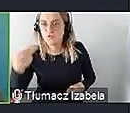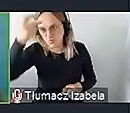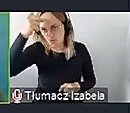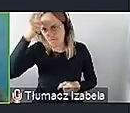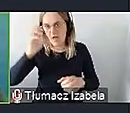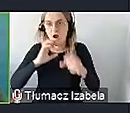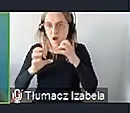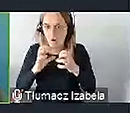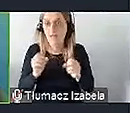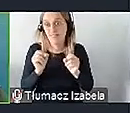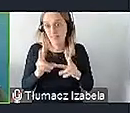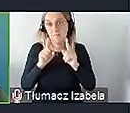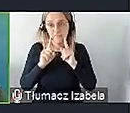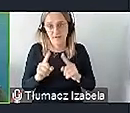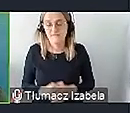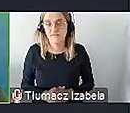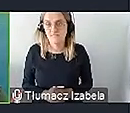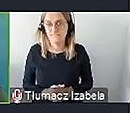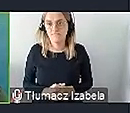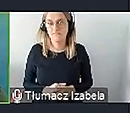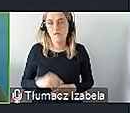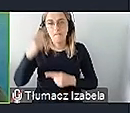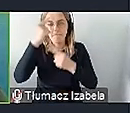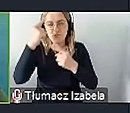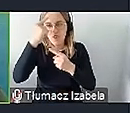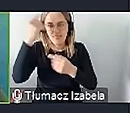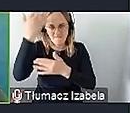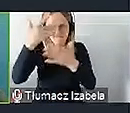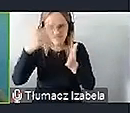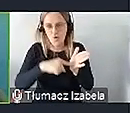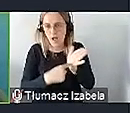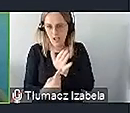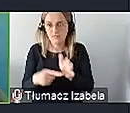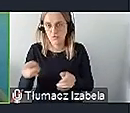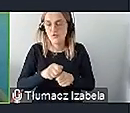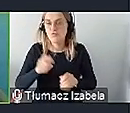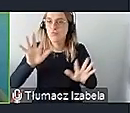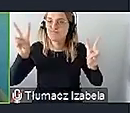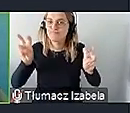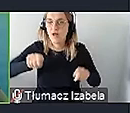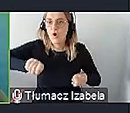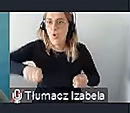I rzeczywiście tak jest, że myślenie wizualne może być takim naszym kluczem, takim wytrychem